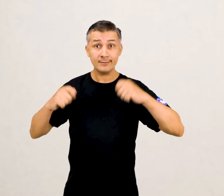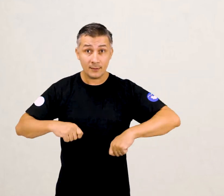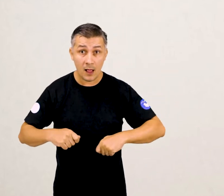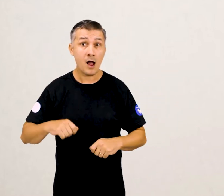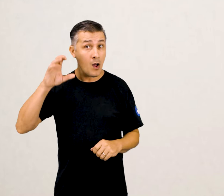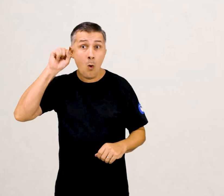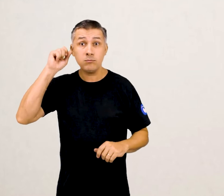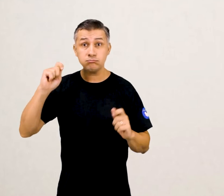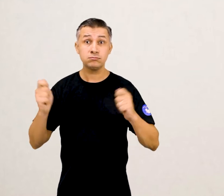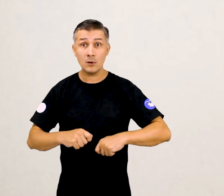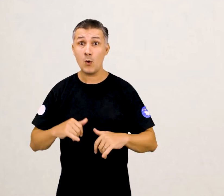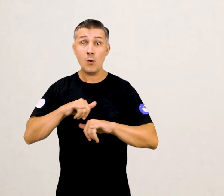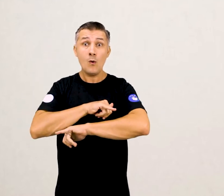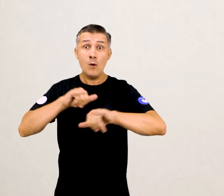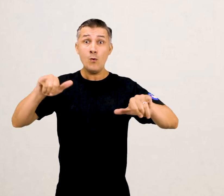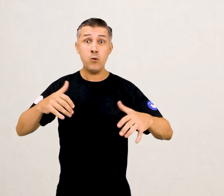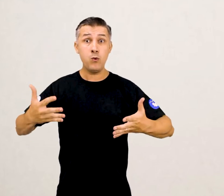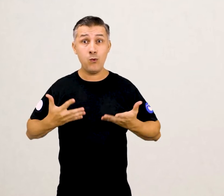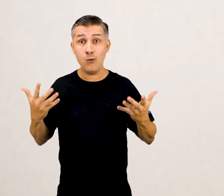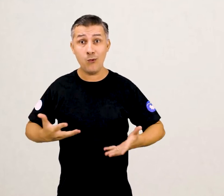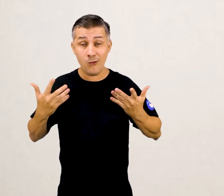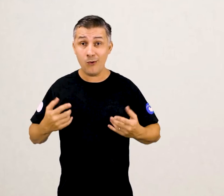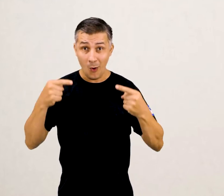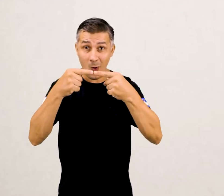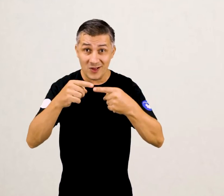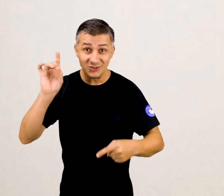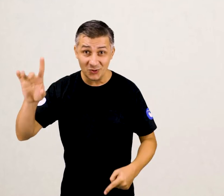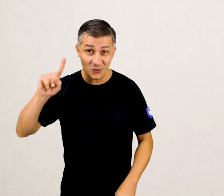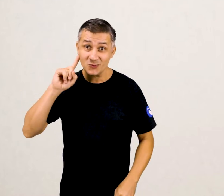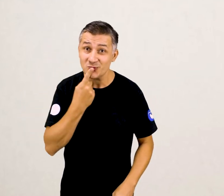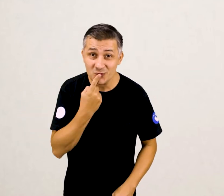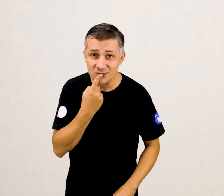Essa notícia é realmente animadora, não só no caso da surdez.